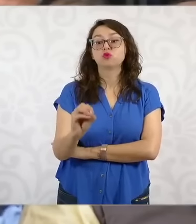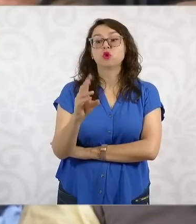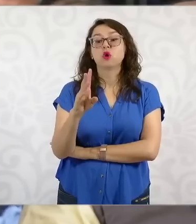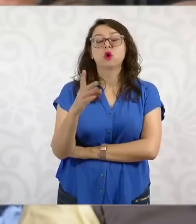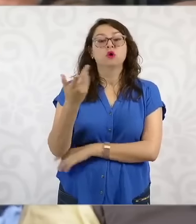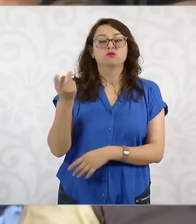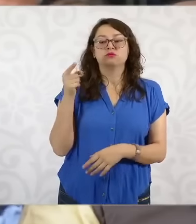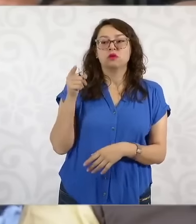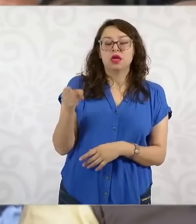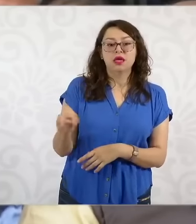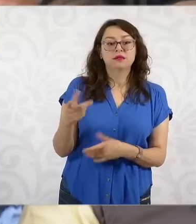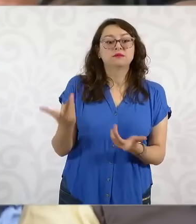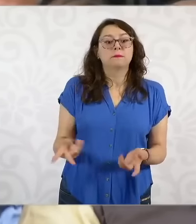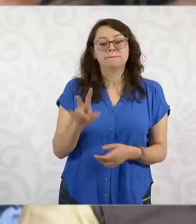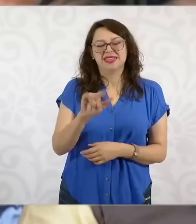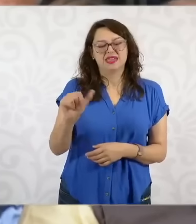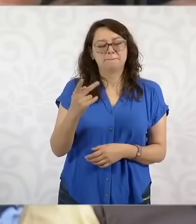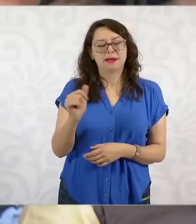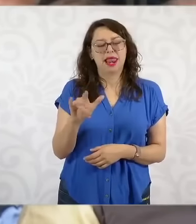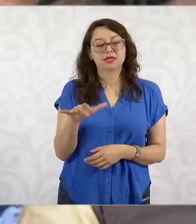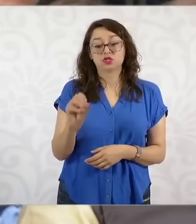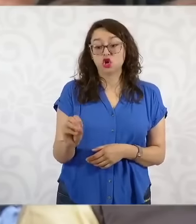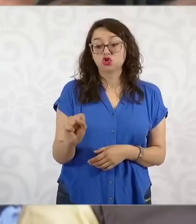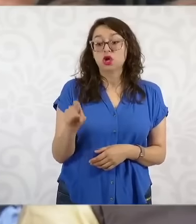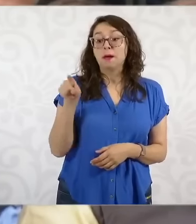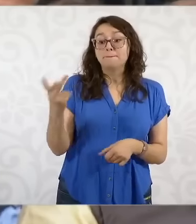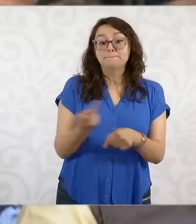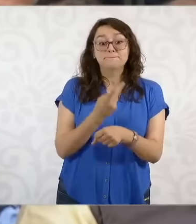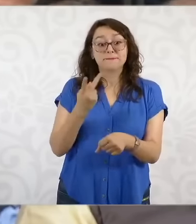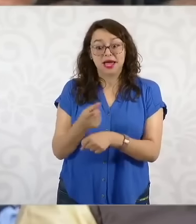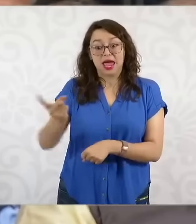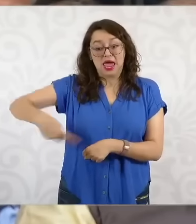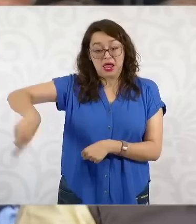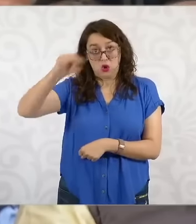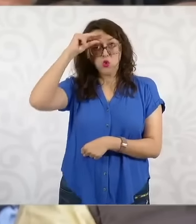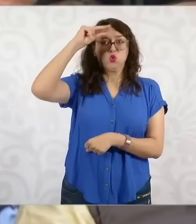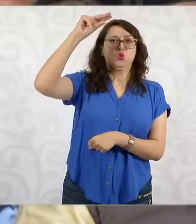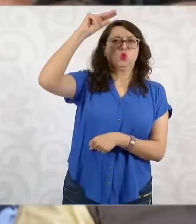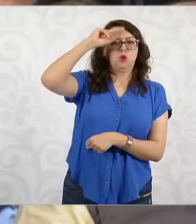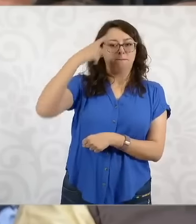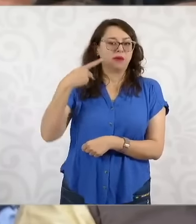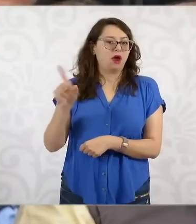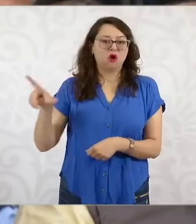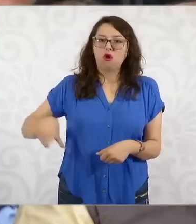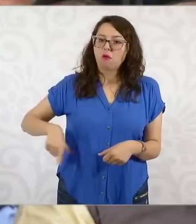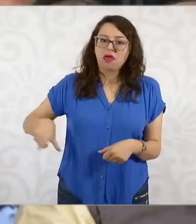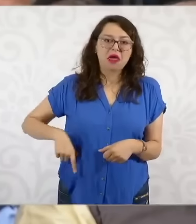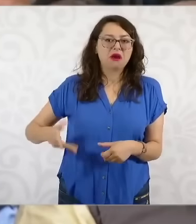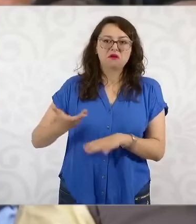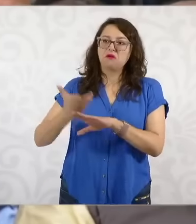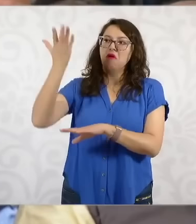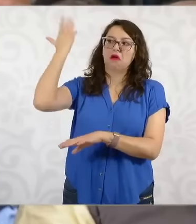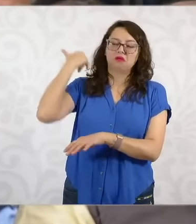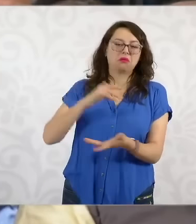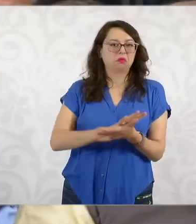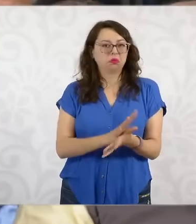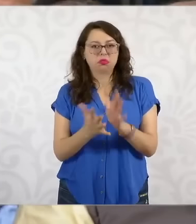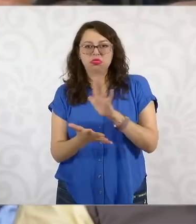en los intelectuales eh pues hubo este contubernio con los gobiernos, el caso de Aguilar Camin, que